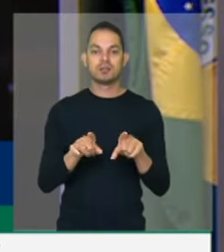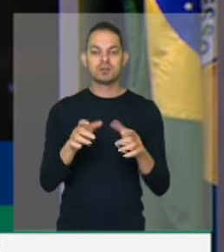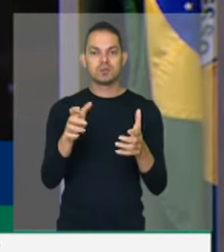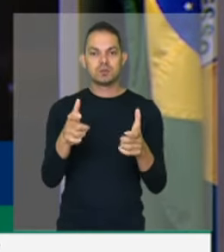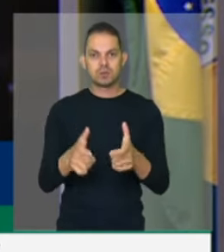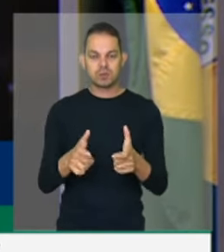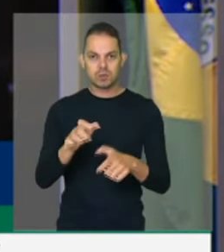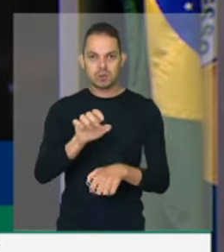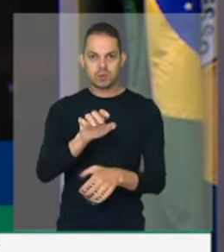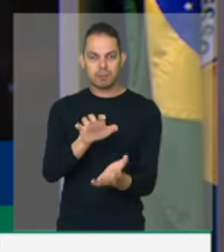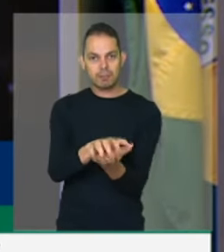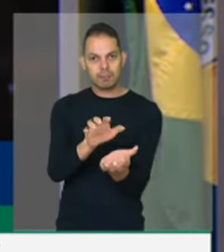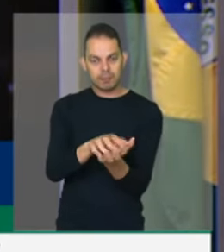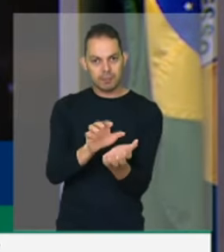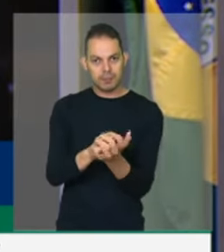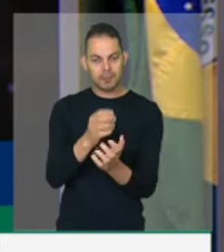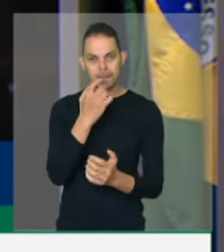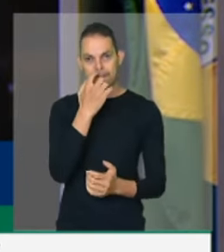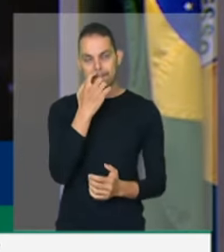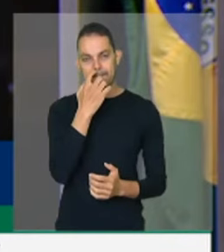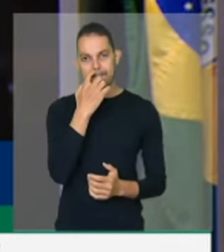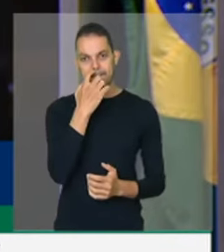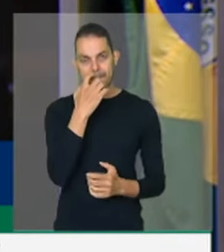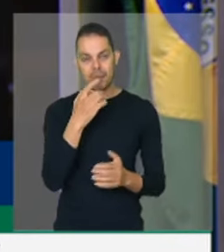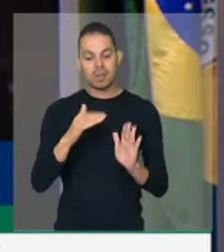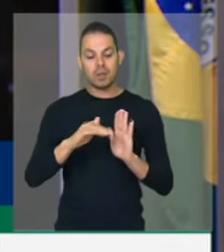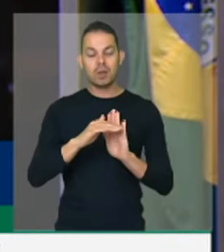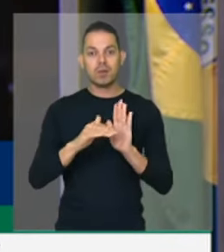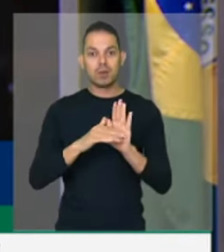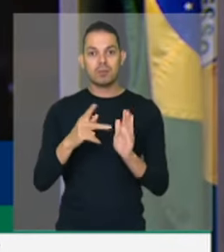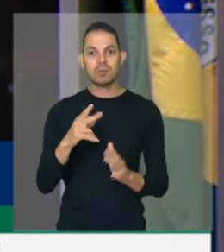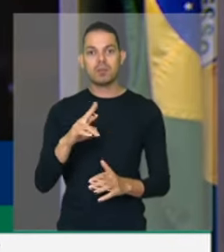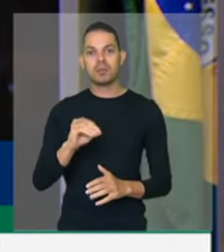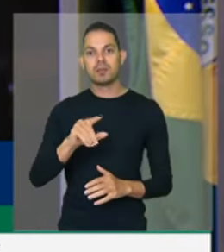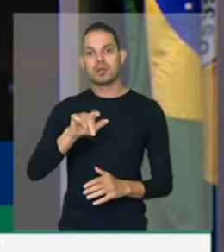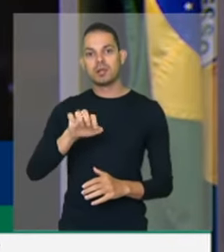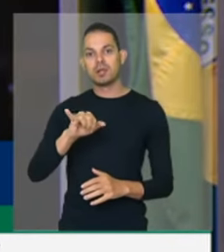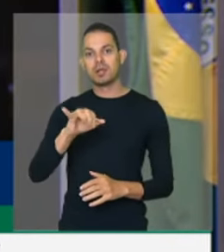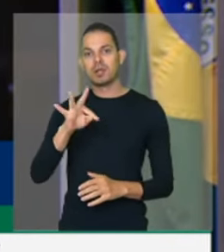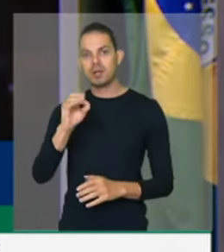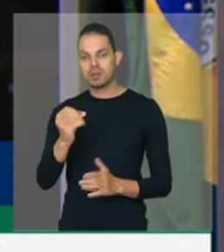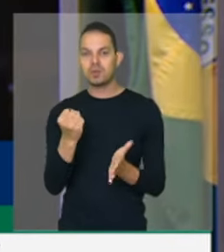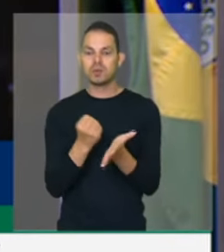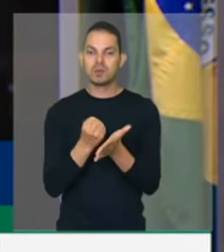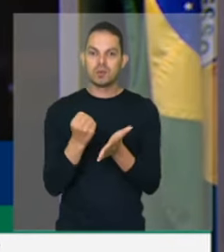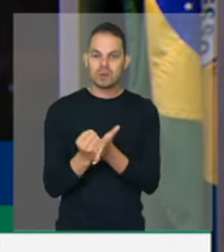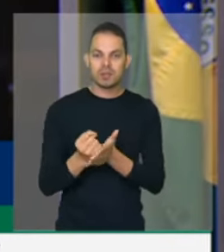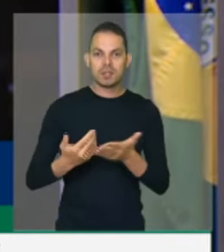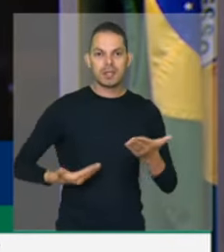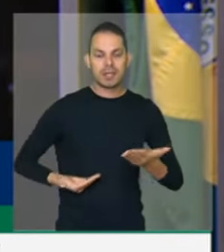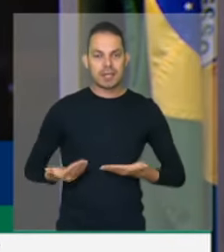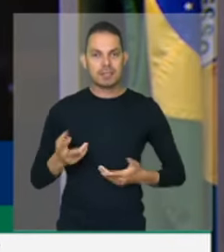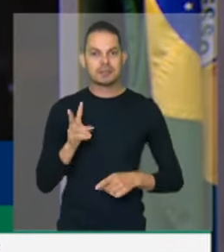TAMBÉM DOAÇÕES AO SUS PARA CONTRATAÇÃO TEMPORÁRIA DE PROFISSIONAIS DE SAÚDE, PARA ATUAR NOS LEITOS CLÍNICOS E TERAPIA INTENSIVA CONTRATADOS NO ÂMBITO DO PROGRAMA. A